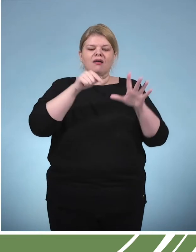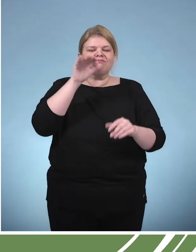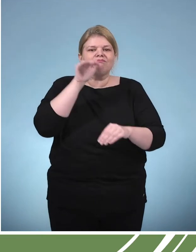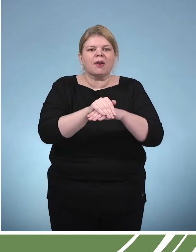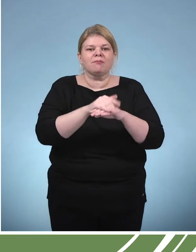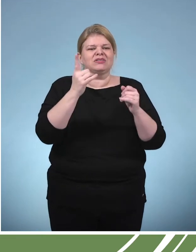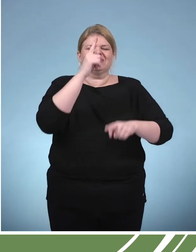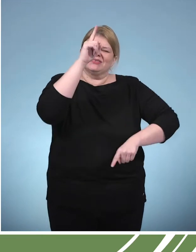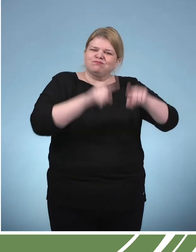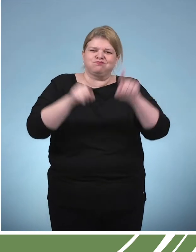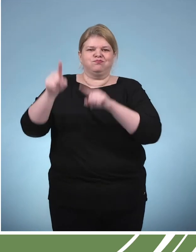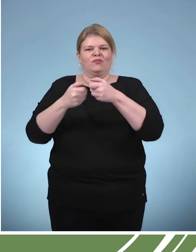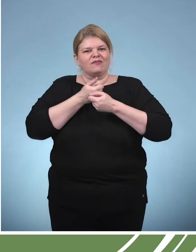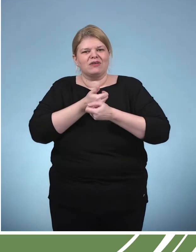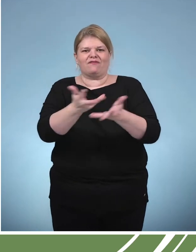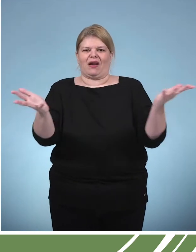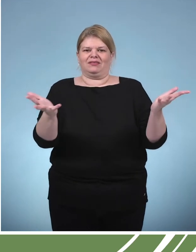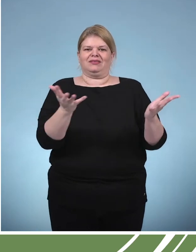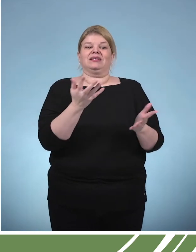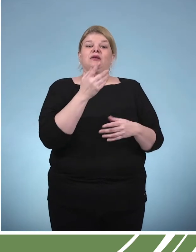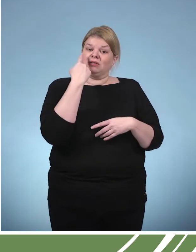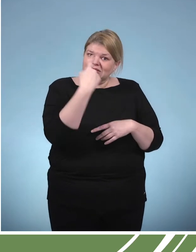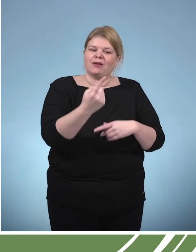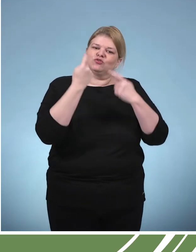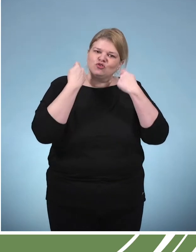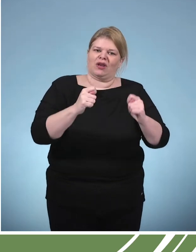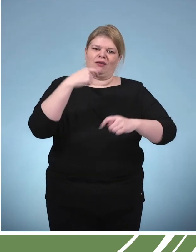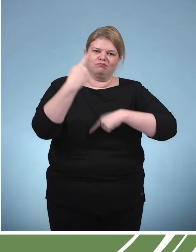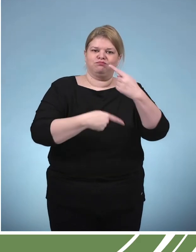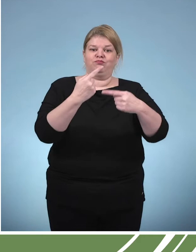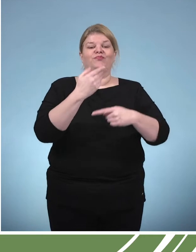Ich hoffe, du probierst diese Methode aus! Danke für's Zusehen! Get inspired by inclusion!